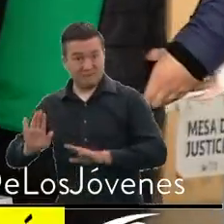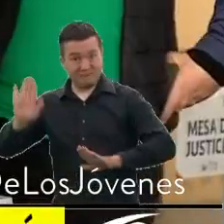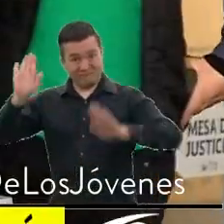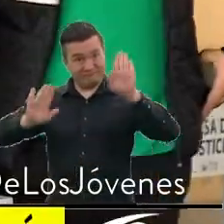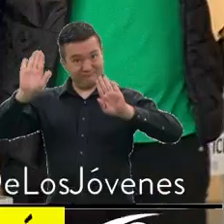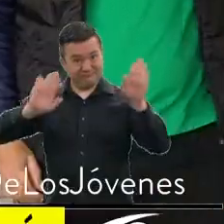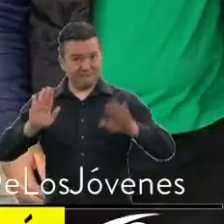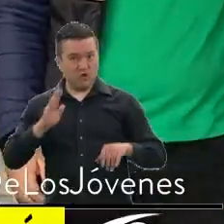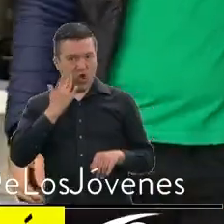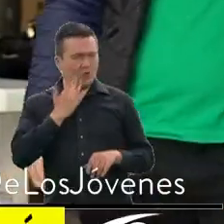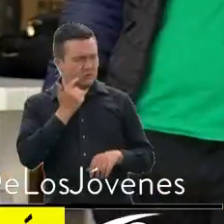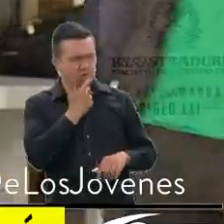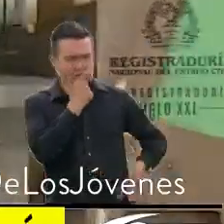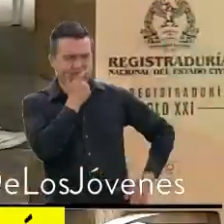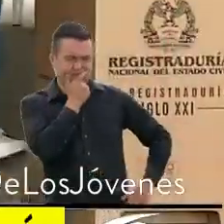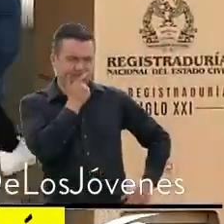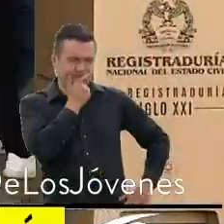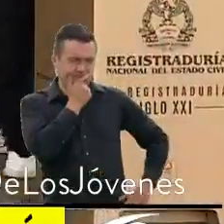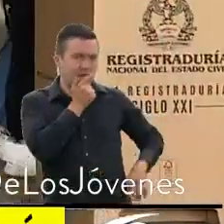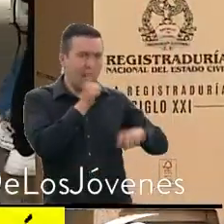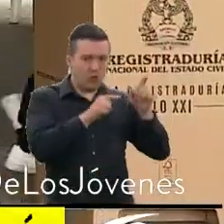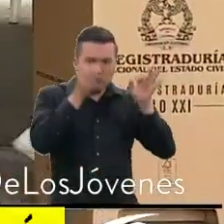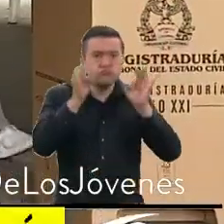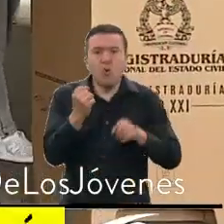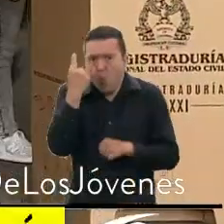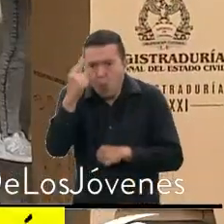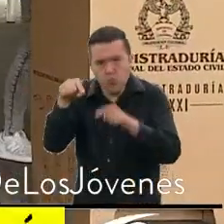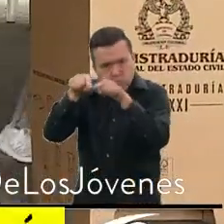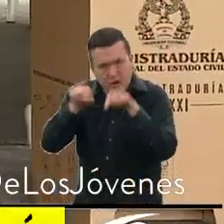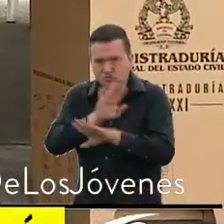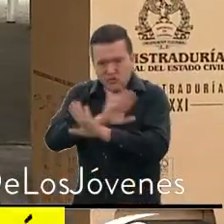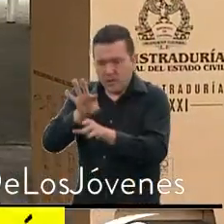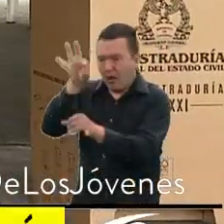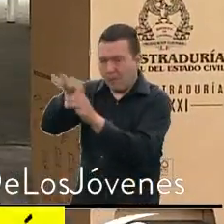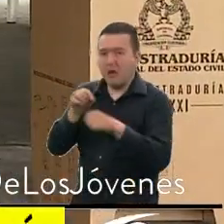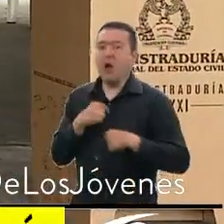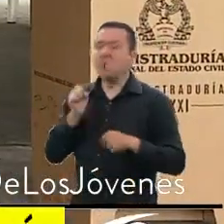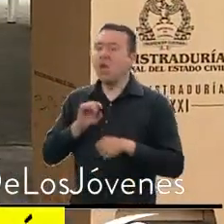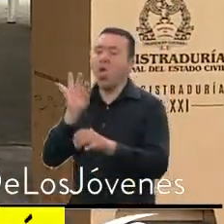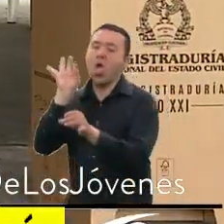mayor de edad tengo quiera mi puesto de votación asignado. ))) sin embargo dicha resolución